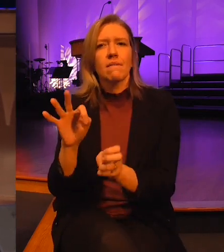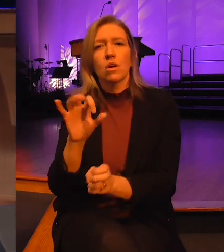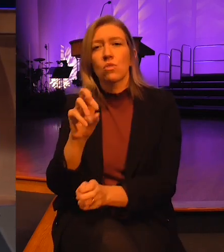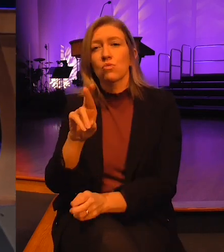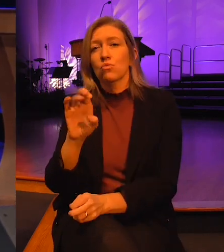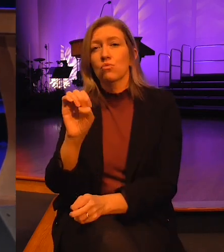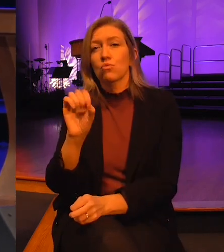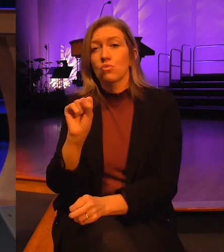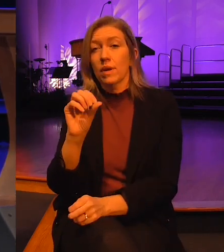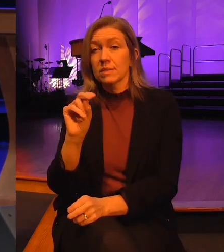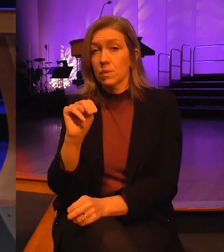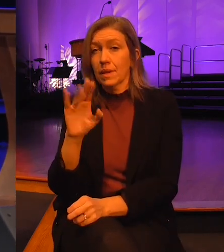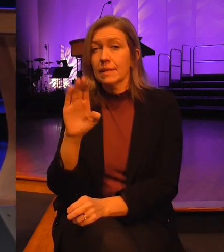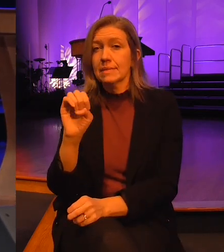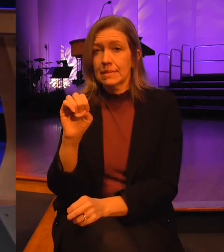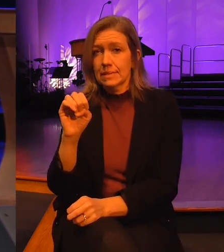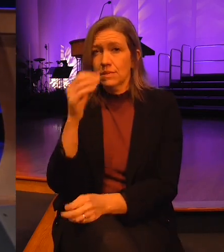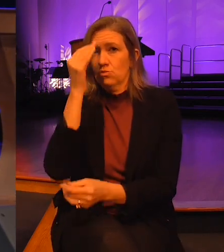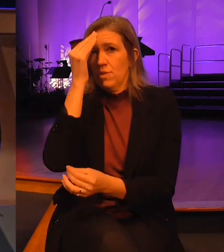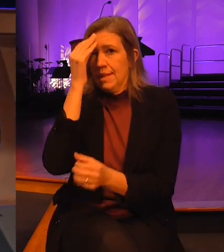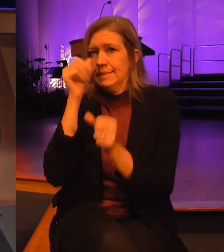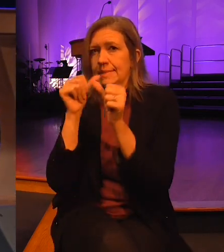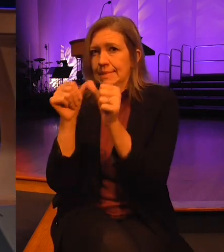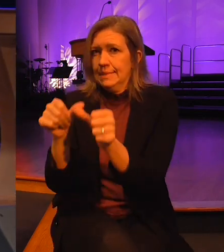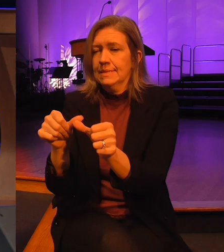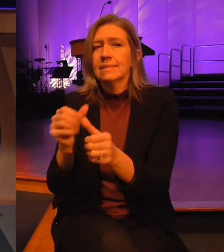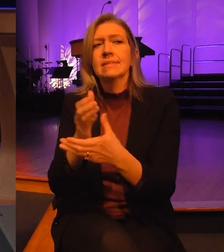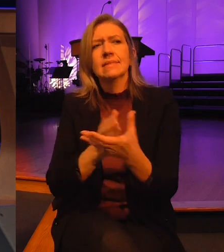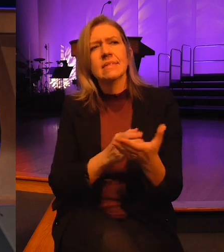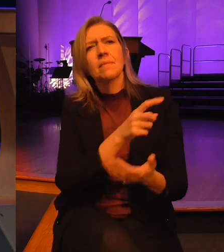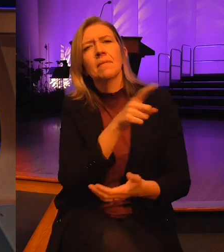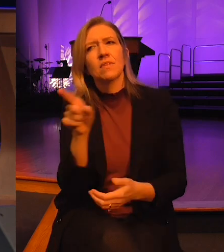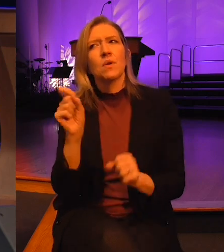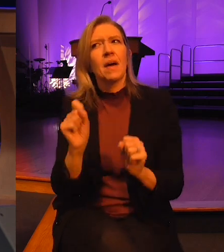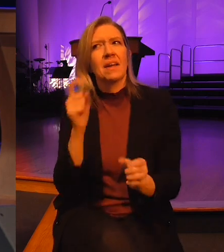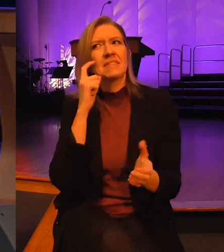ustedes ya puedo decir Te vas a enojar un poco conmigo porque no te voy a dar mucho